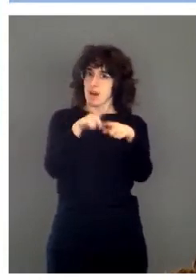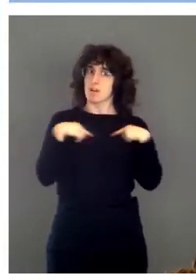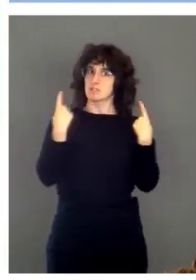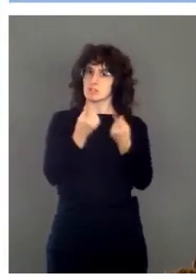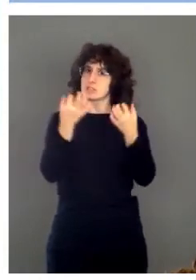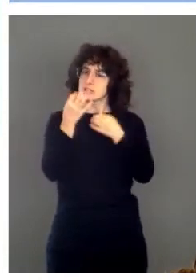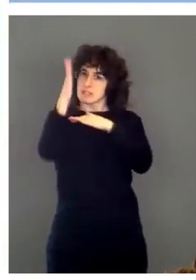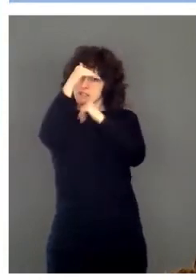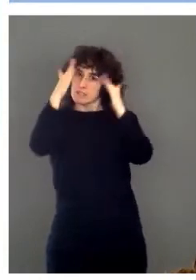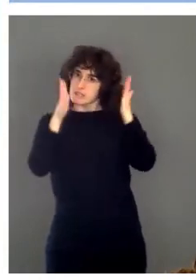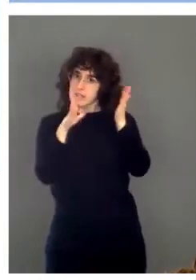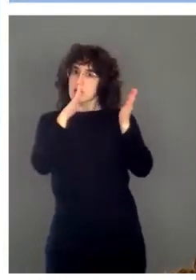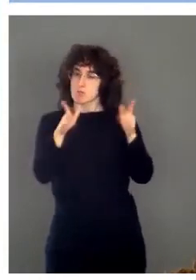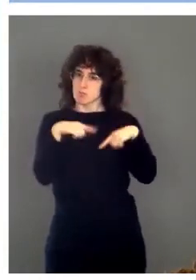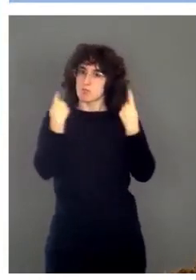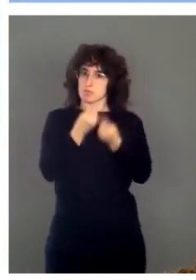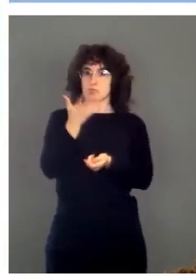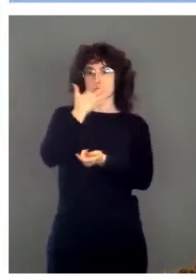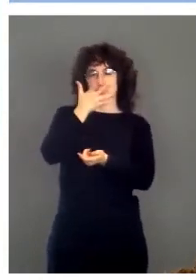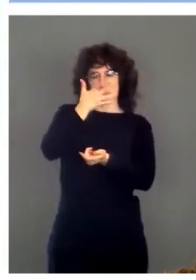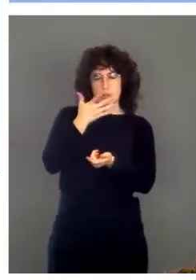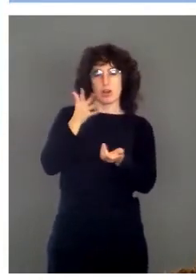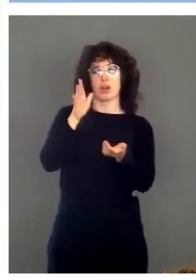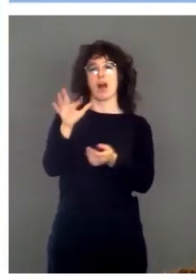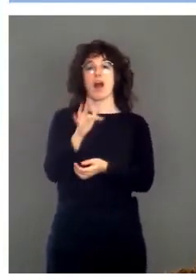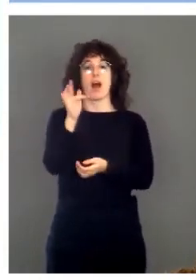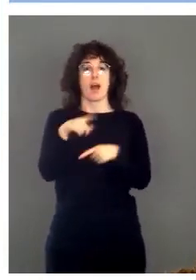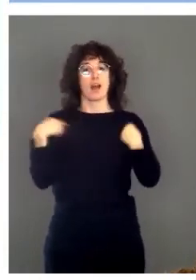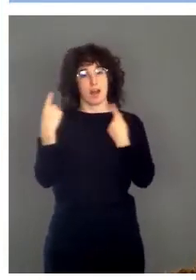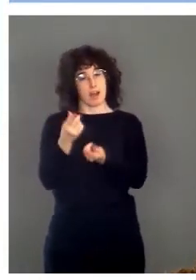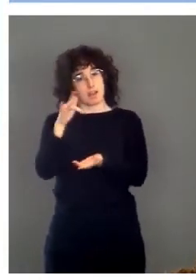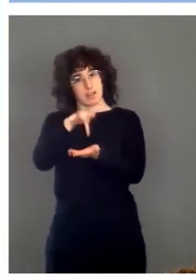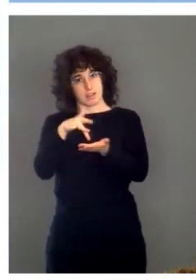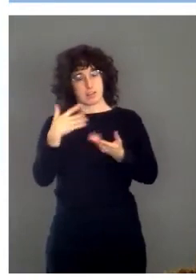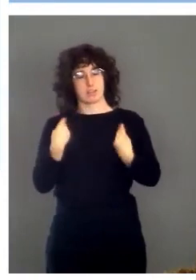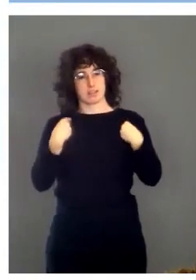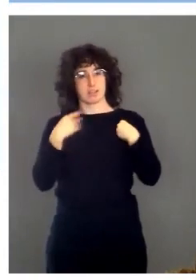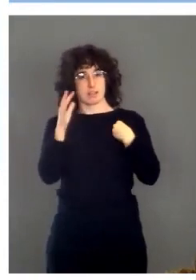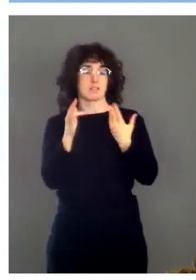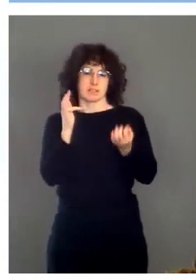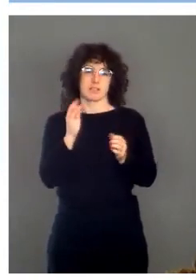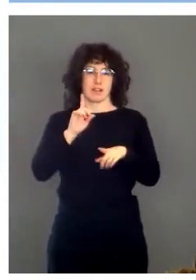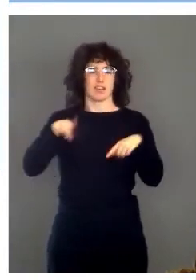Que vivimos y que entre todos y estoy convencido que con El equipo que tenemos dentro lo vamos a poder desarrollar